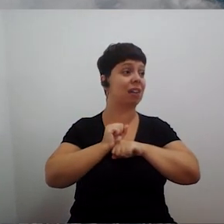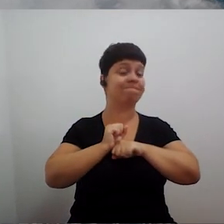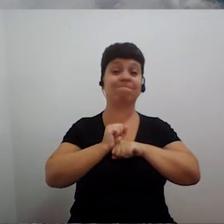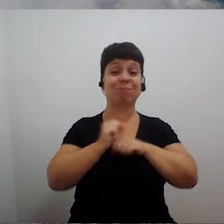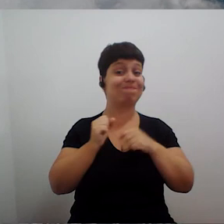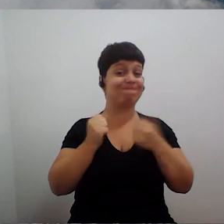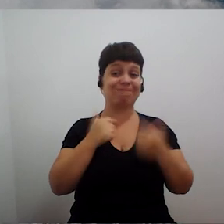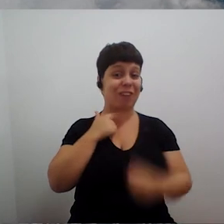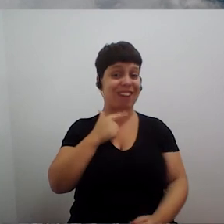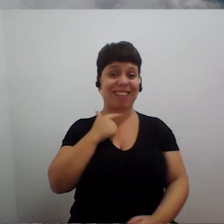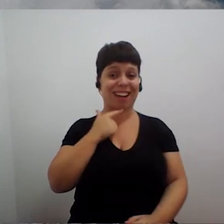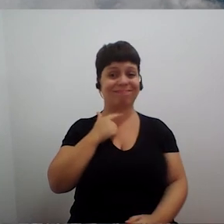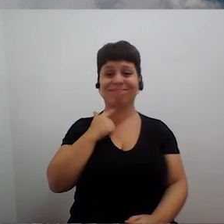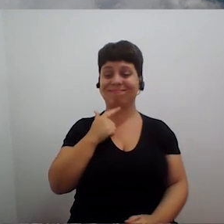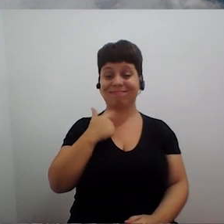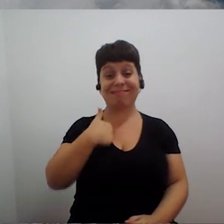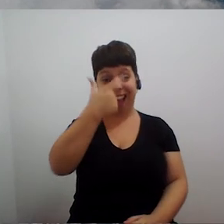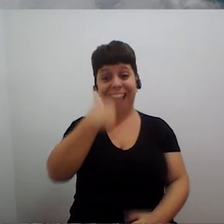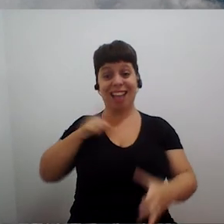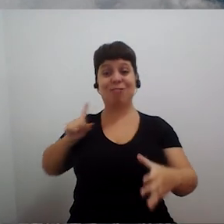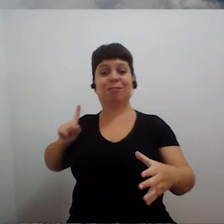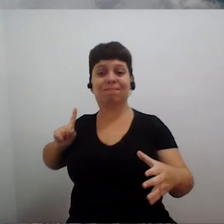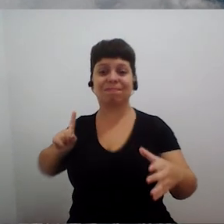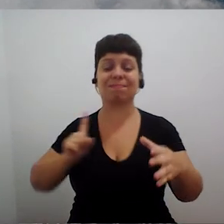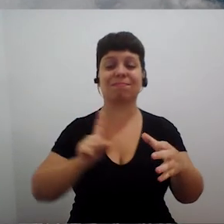Eu sou um deles